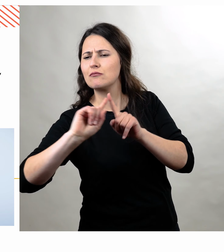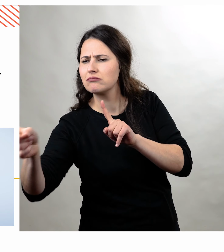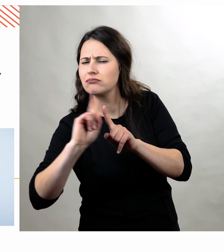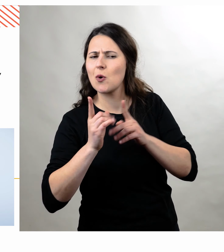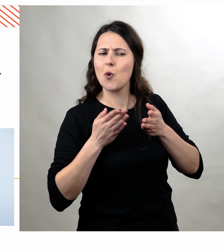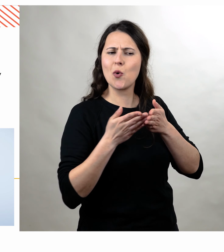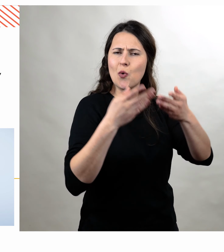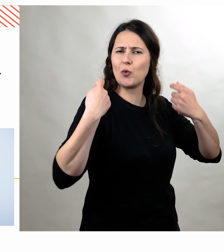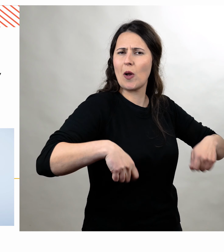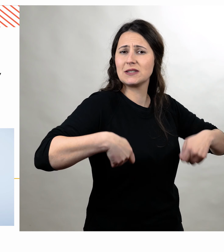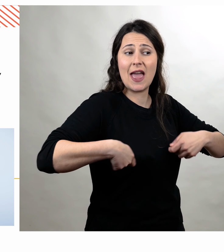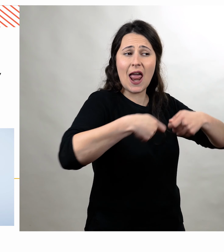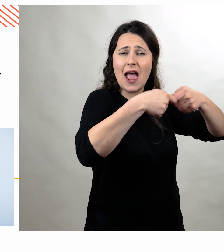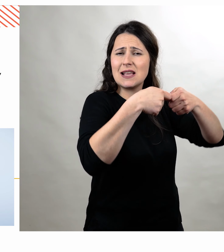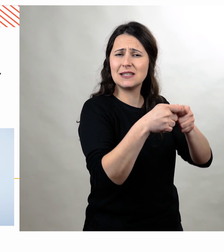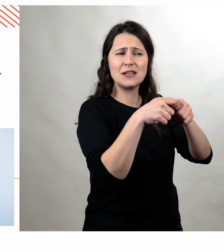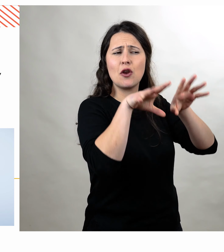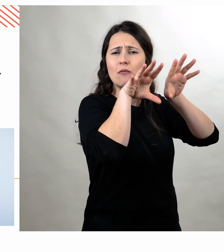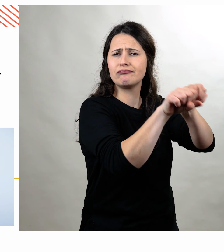Επόμενες ενότητες